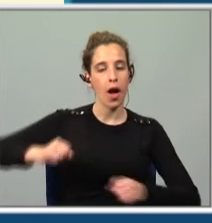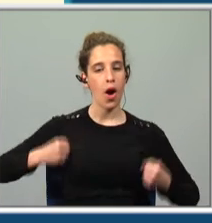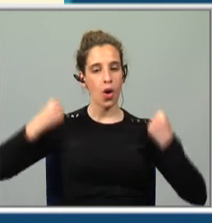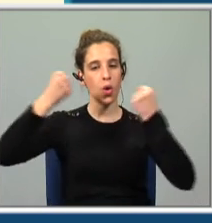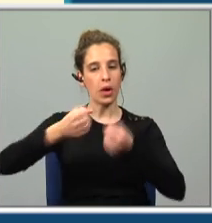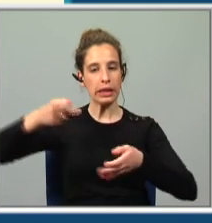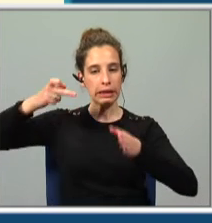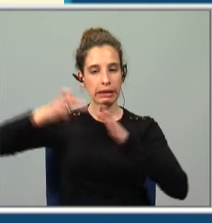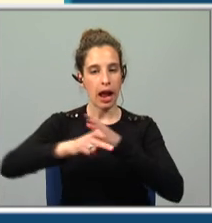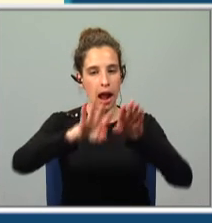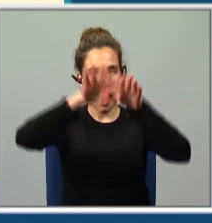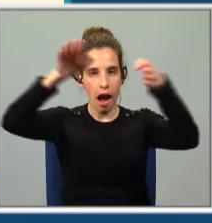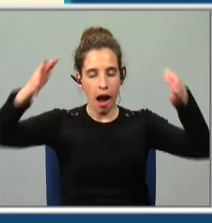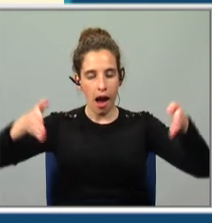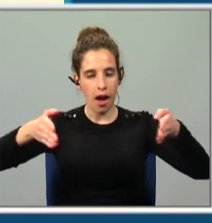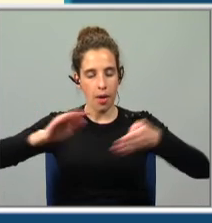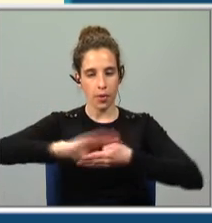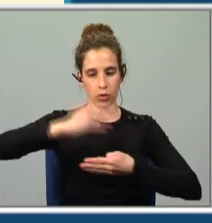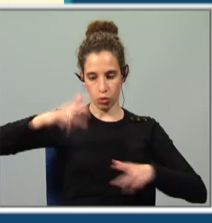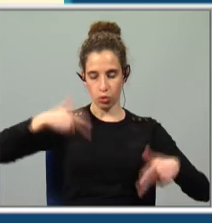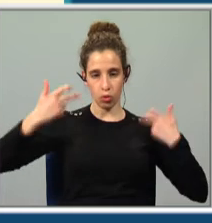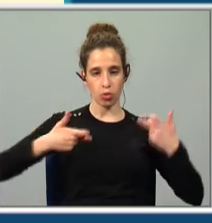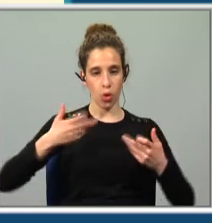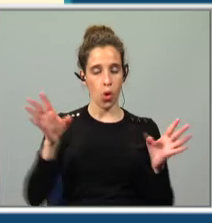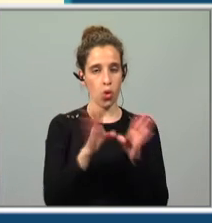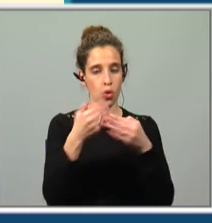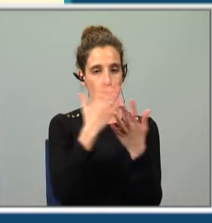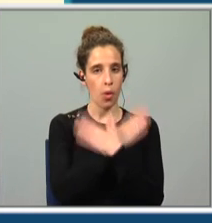entrar na câmara do Tesouro o grupo amigos não encontrou nada mas riu às 進入寶庫群朋友們一無所獲，只好一笑置之